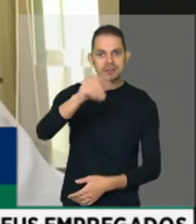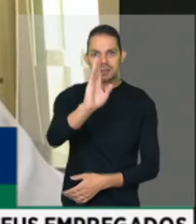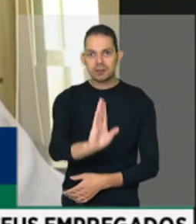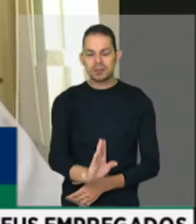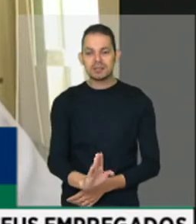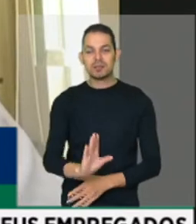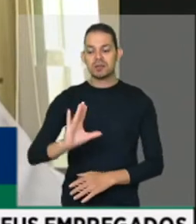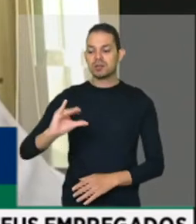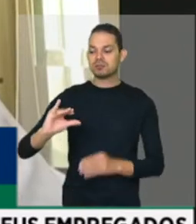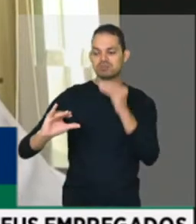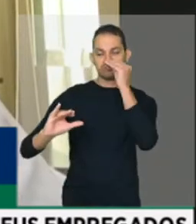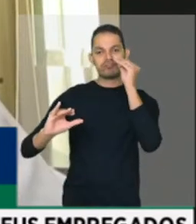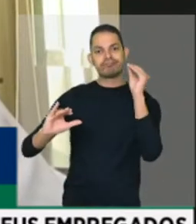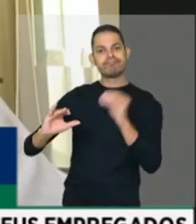QUE AO NÃO OUVIR A CIÊNCIA, NÓS LEVAMOS O PAÍS A ESSE